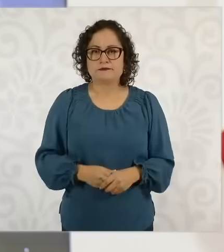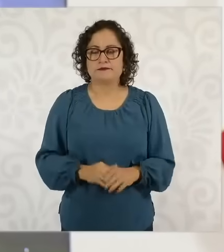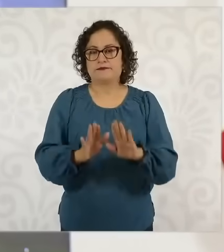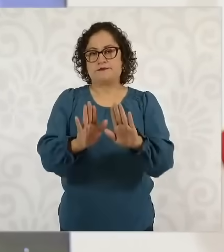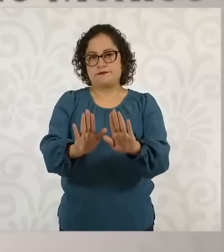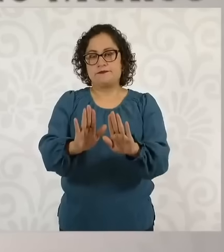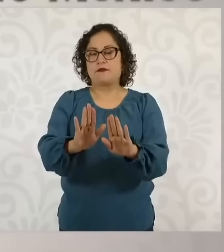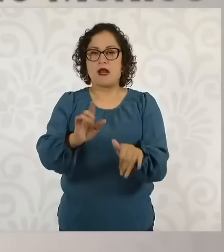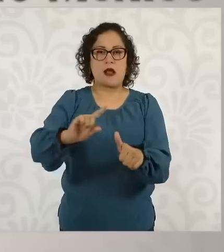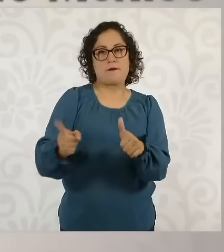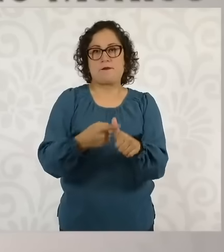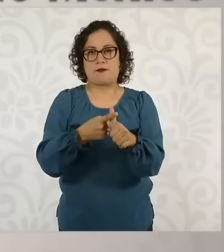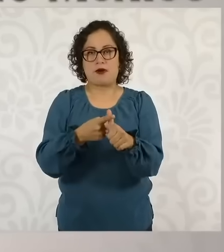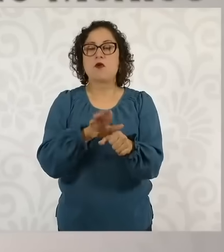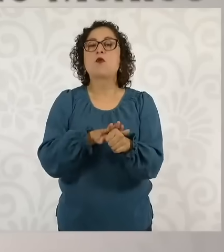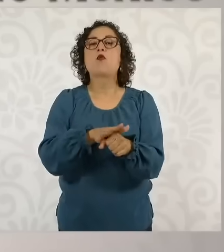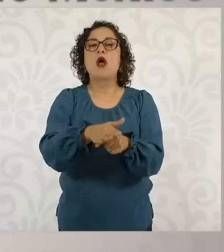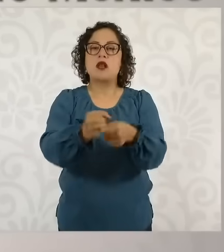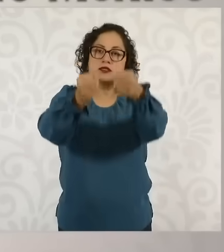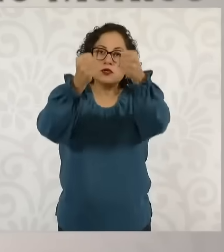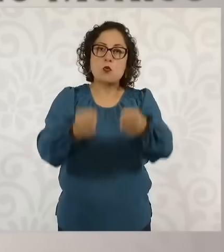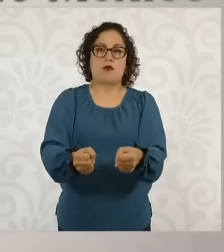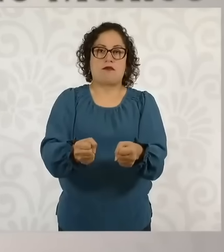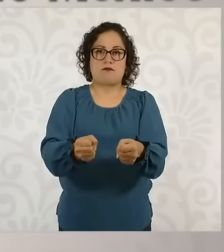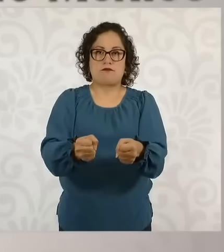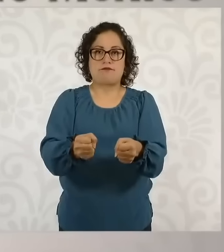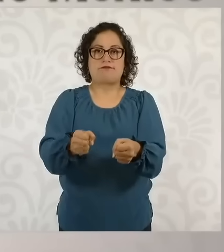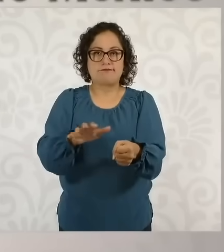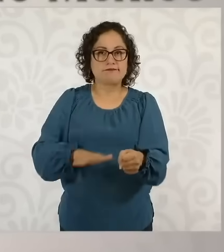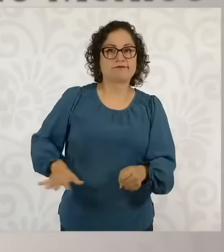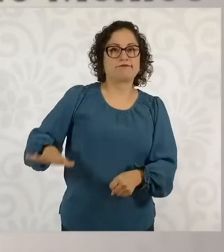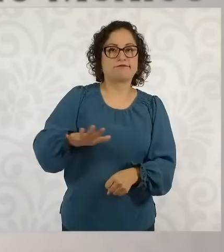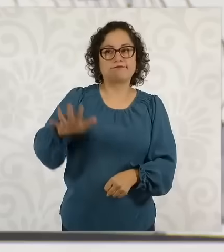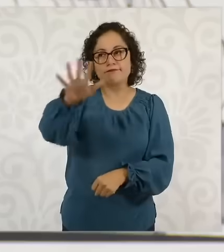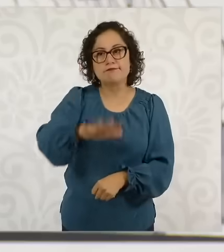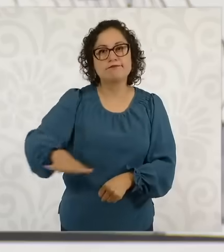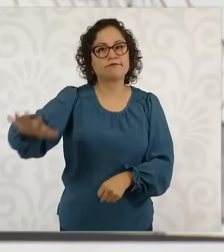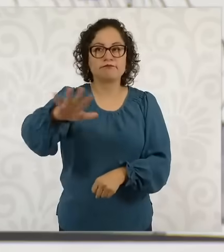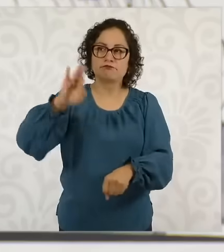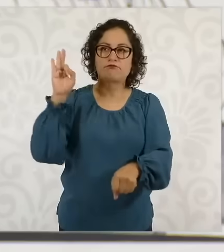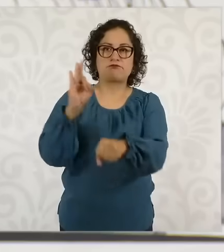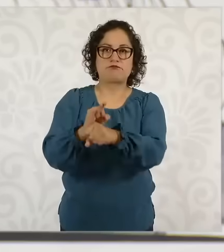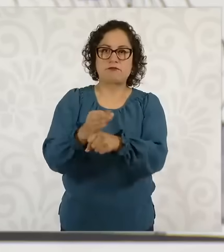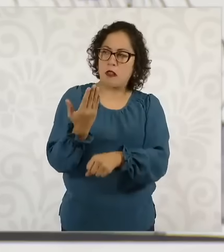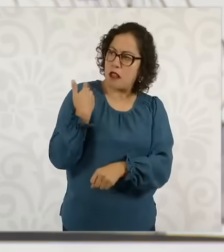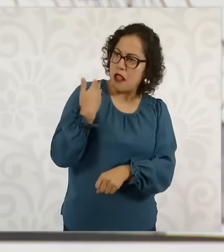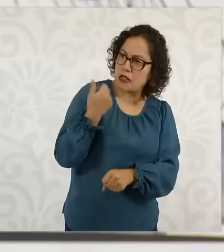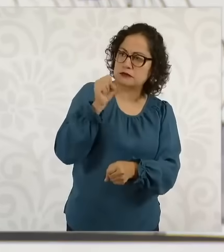La seguridad. Y ya escuchamos la semana pasada que el aeropuerto va muy bien. Este diciembre